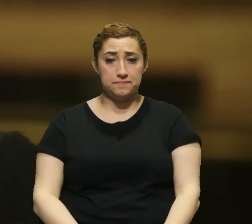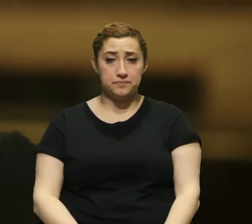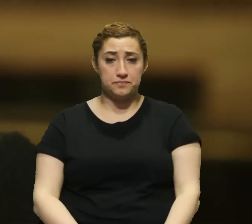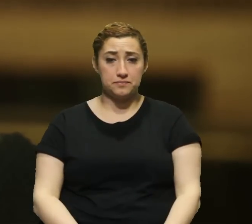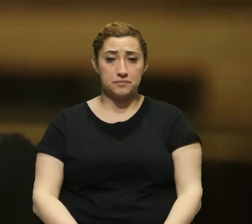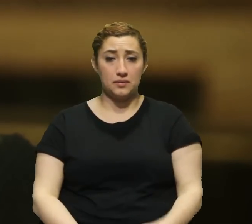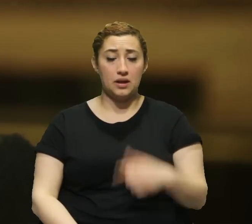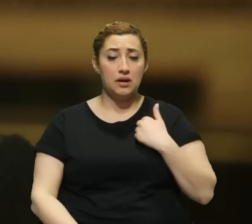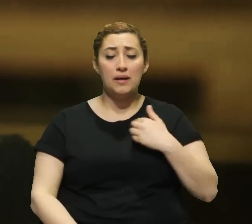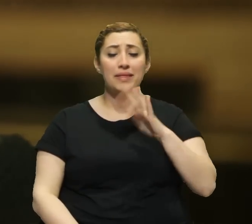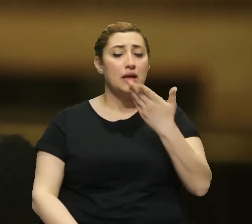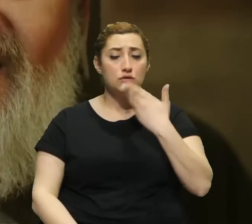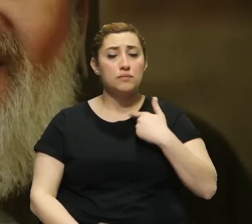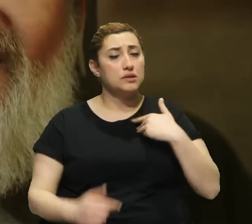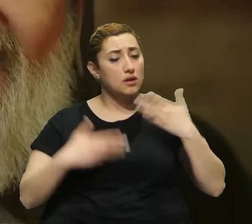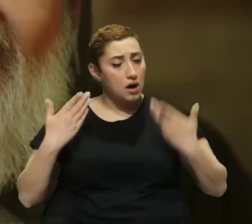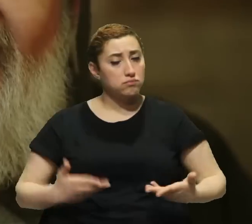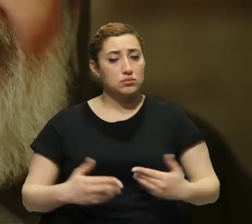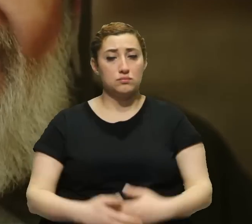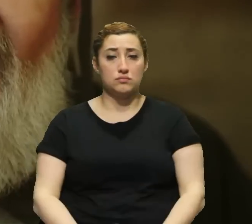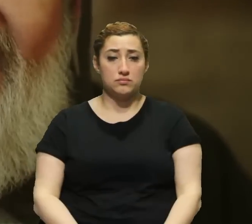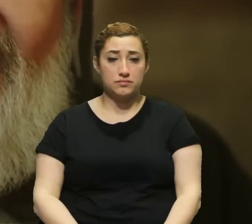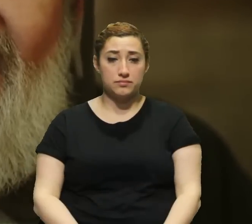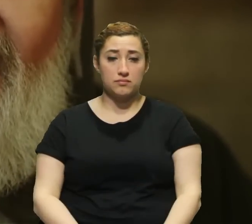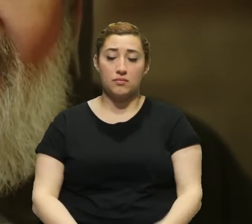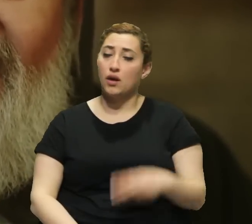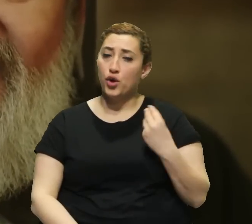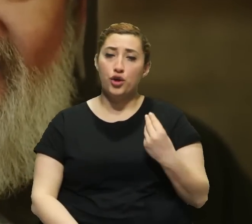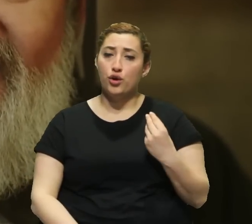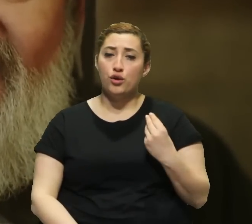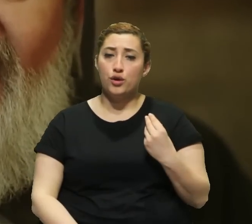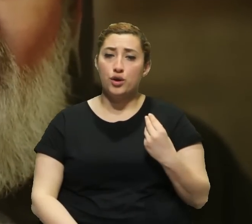Kabulümüzdür her ne buyurursanız. İyi.